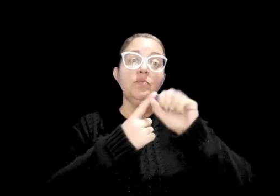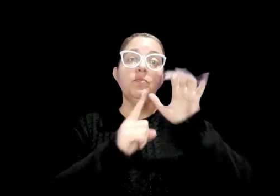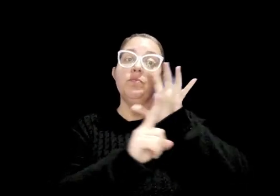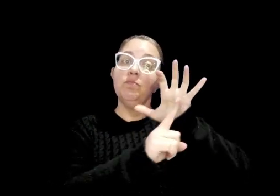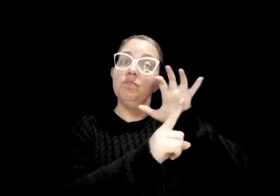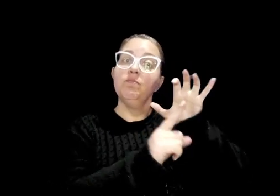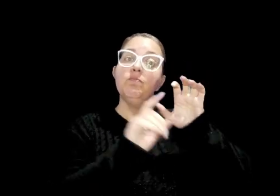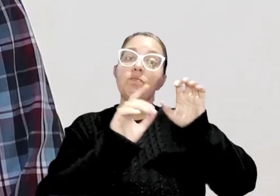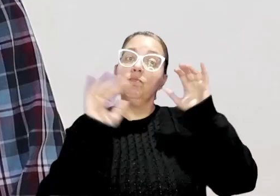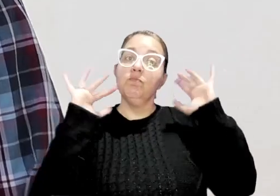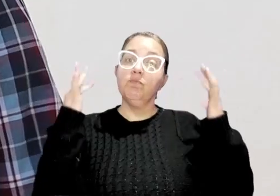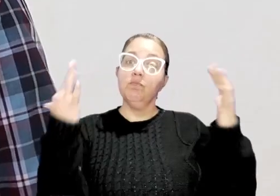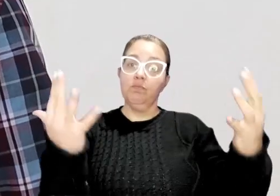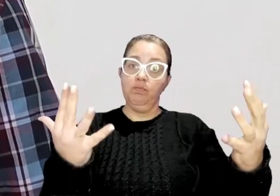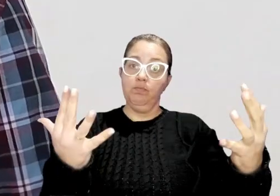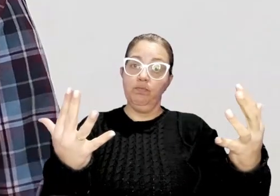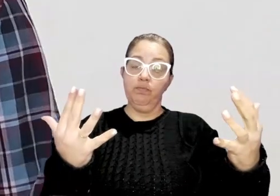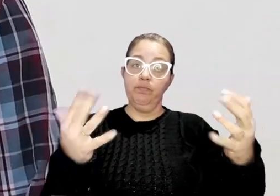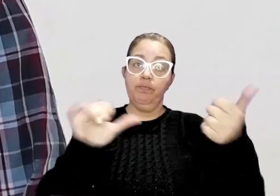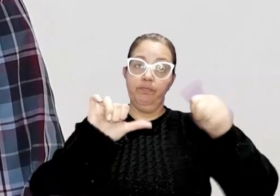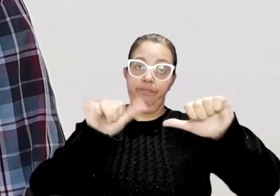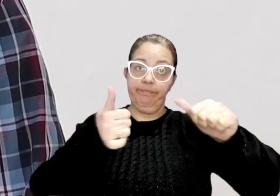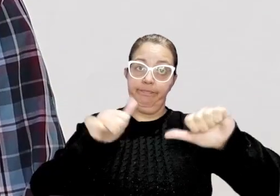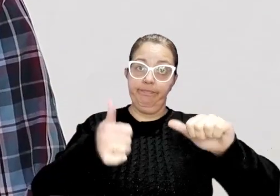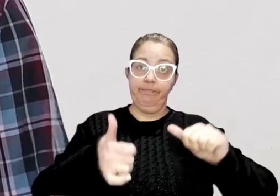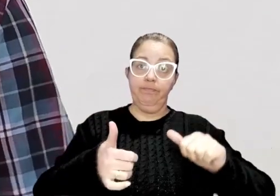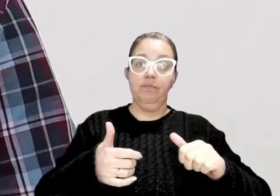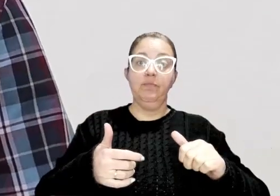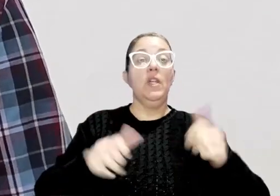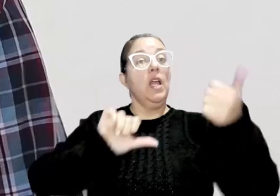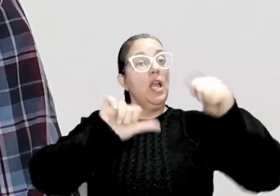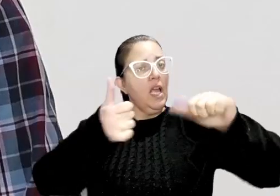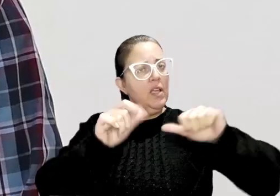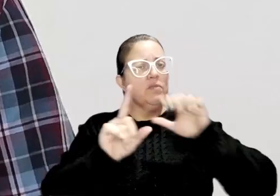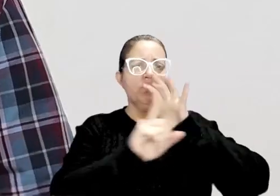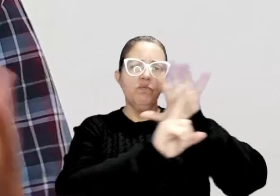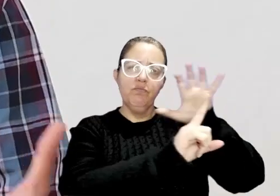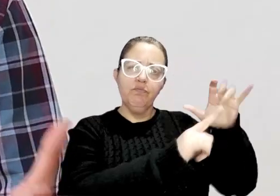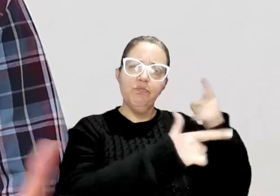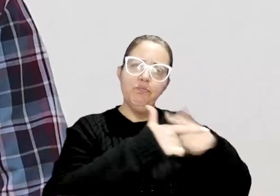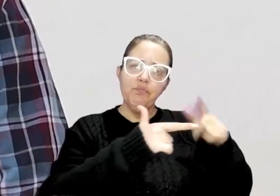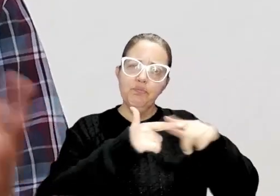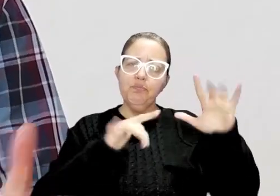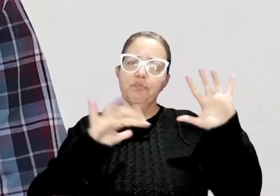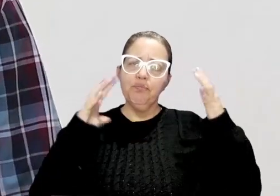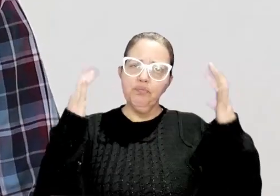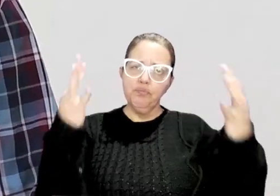[Música] a avaliação de impacto ambiental é um dos instrumentos de gestão ambiental mais difundidos